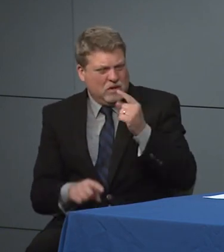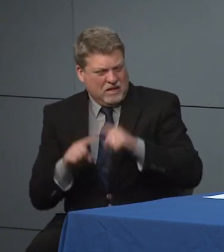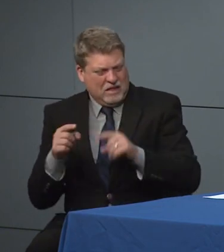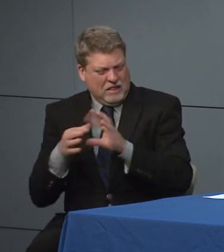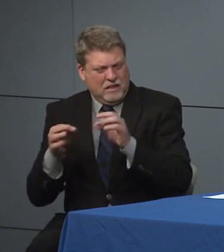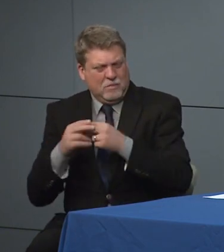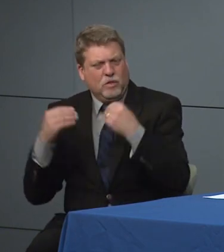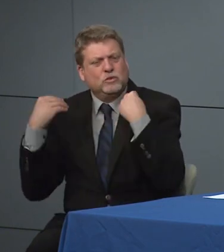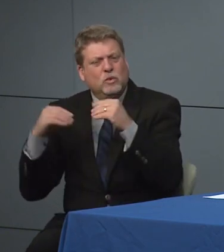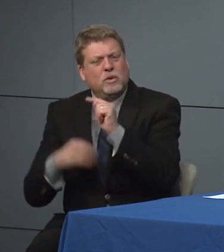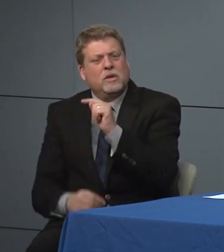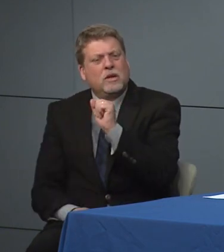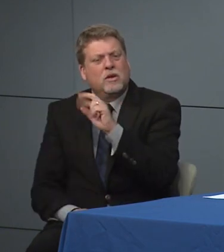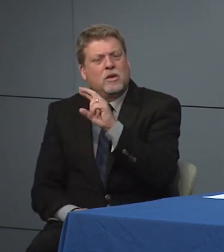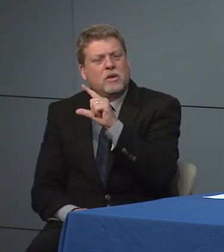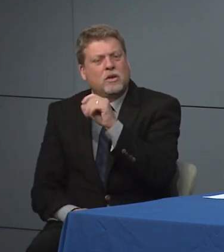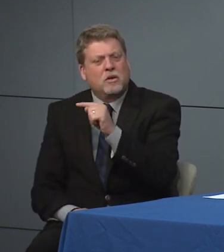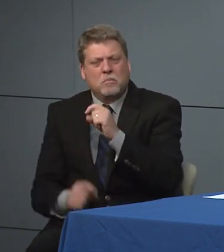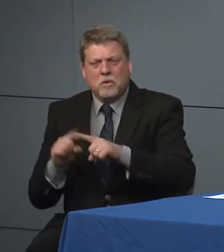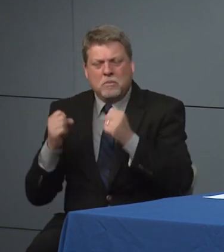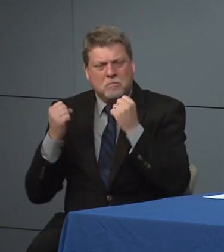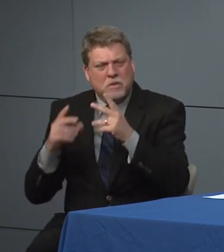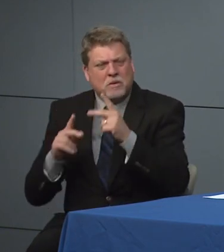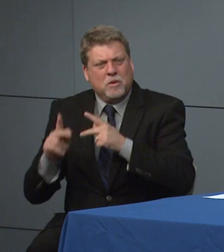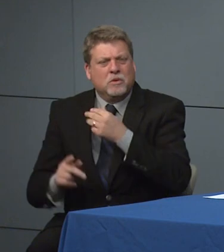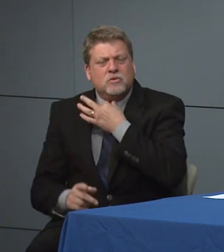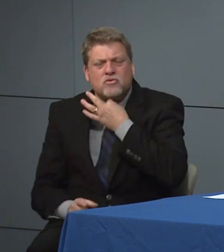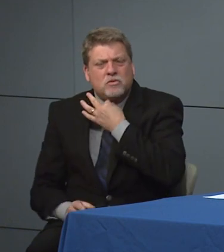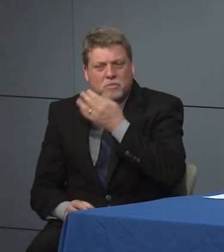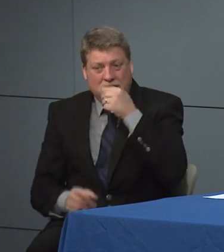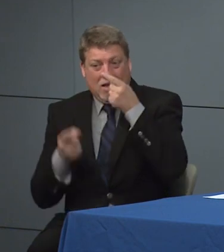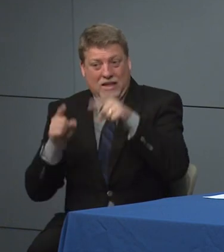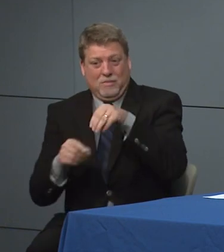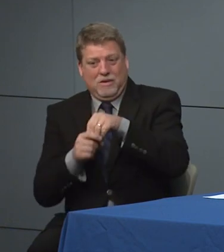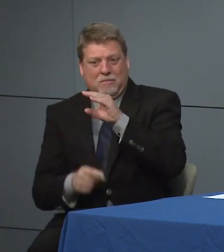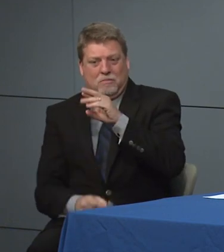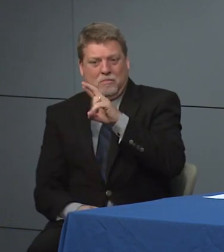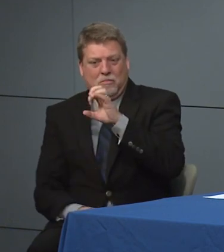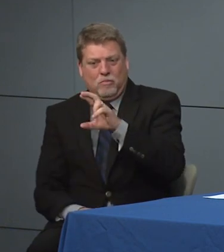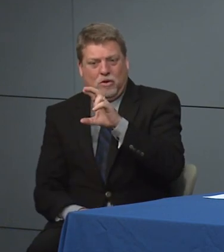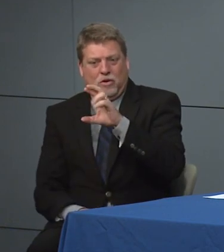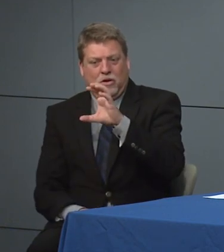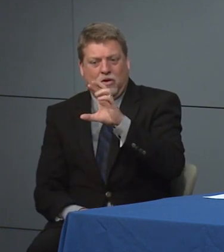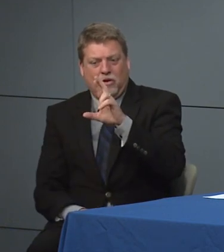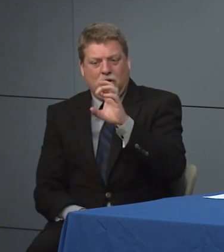nos pueden decir mucho cercana situación en target, pero mucha mucha gente tiene mucha curiosidad, porque es algo pero